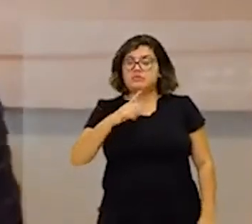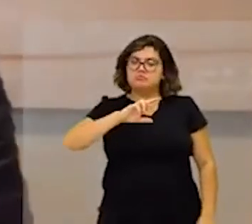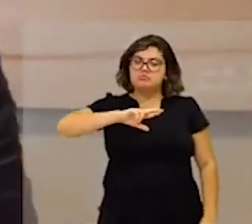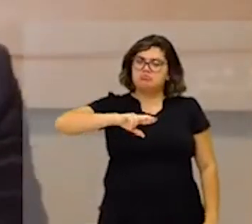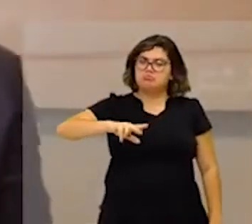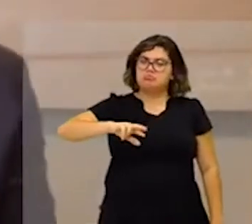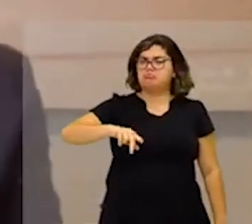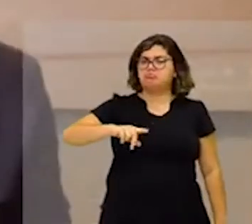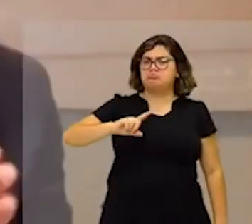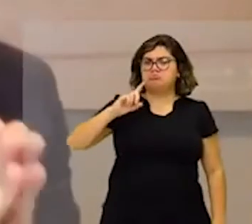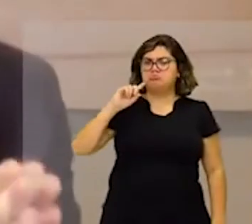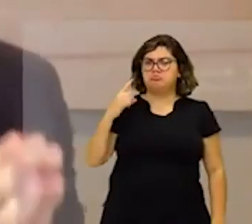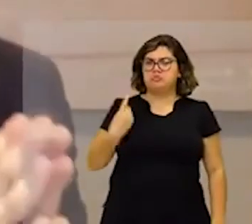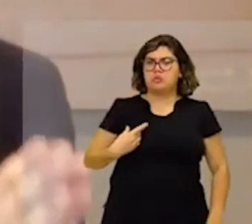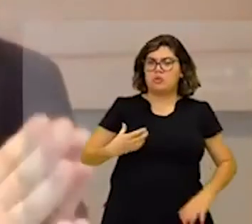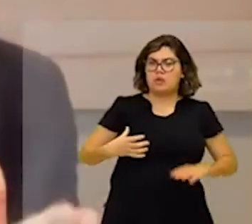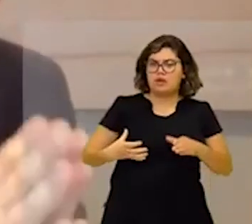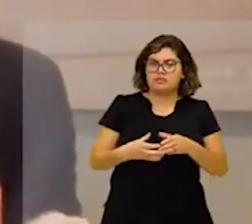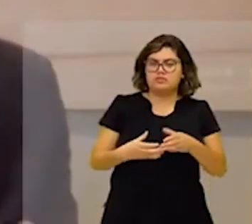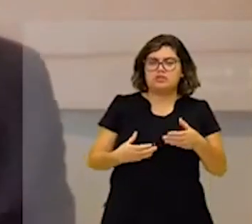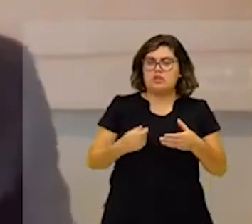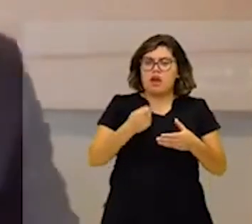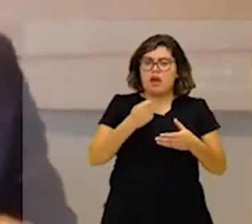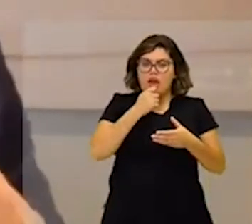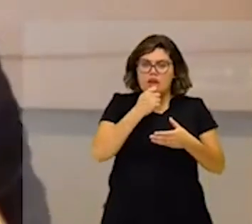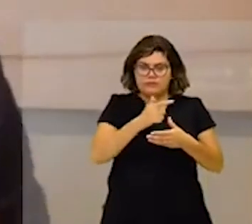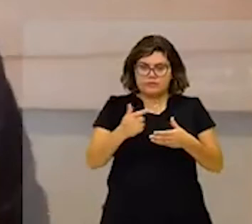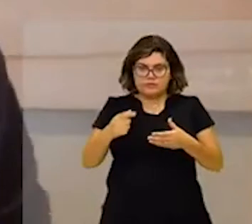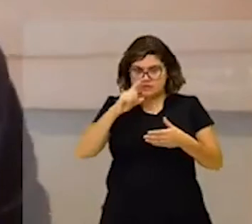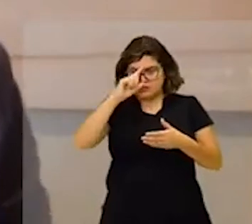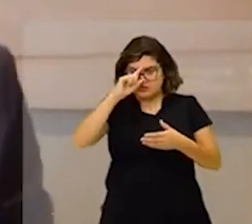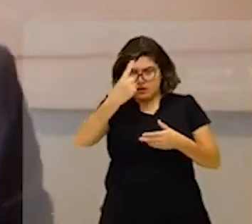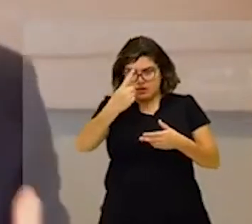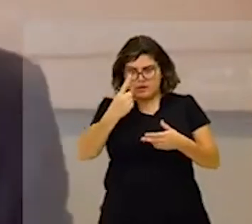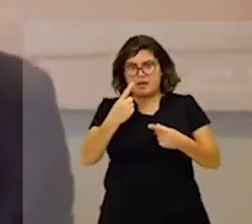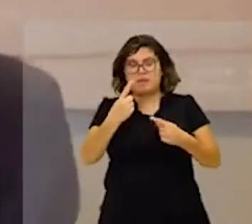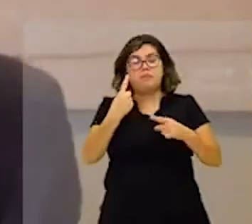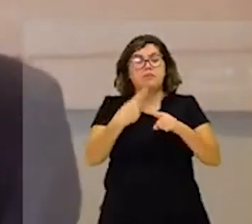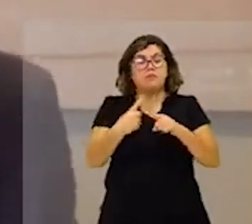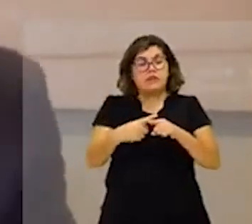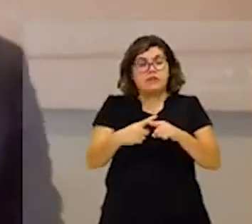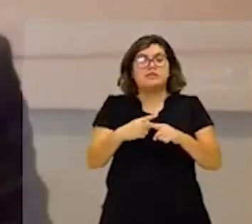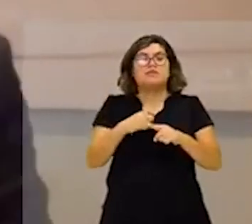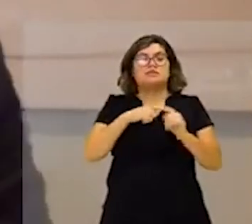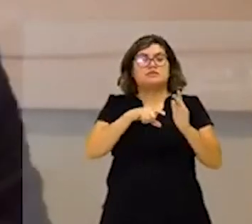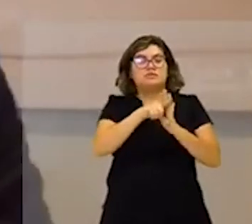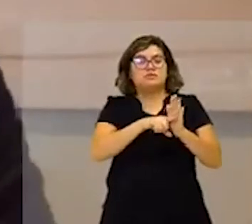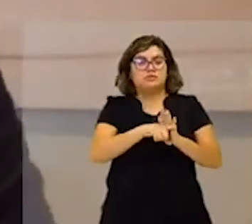ainda a ideia do mandato coletivo Até mesmo porque até a consultoria Legislativa Eu particularmente